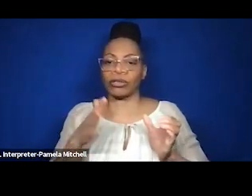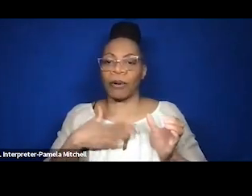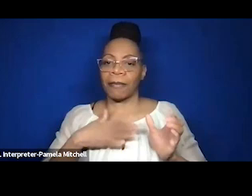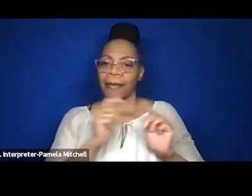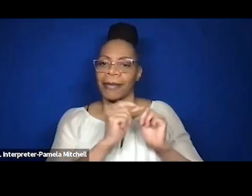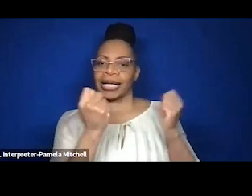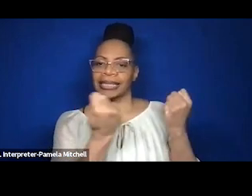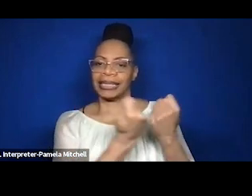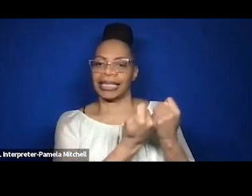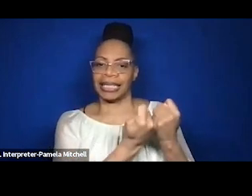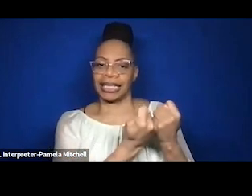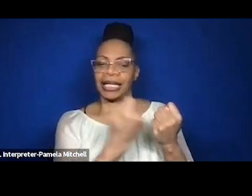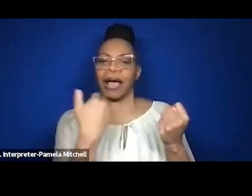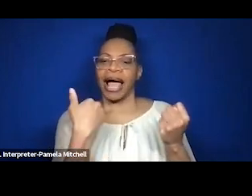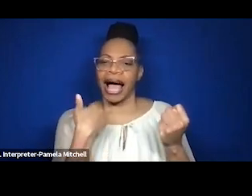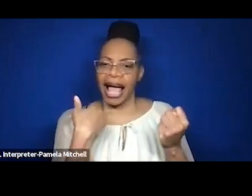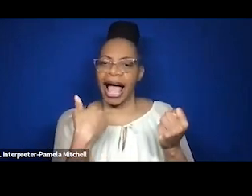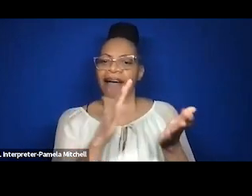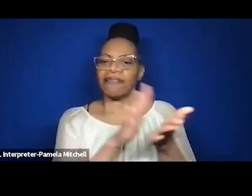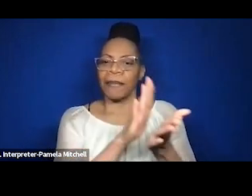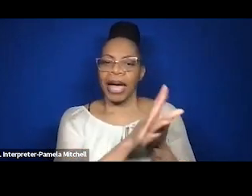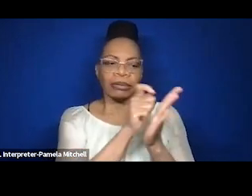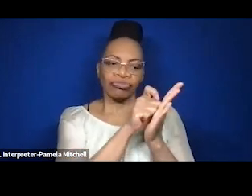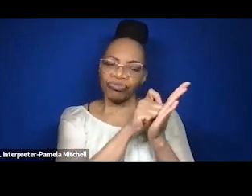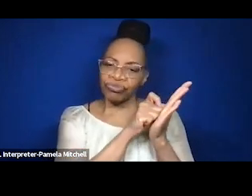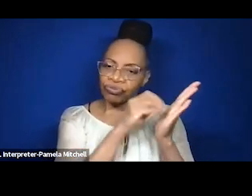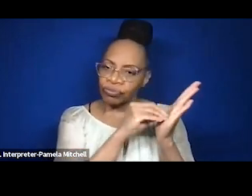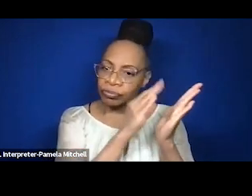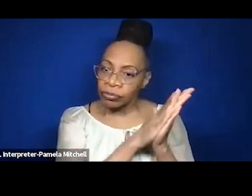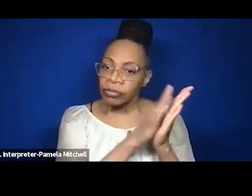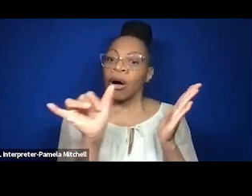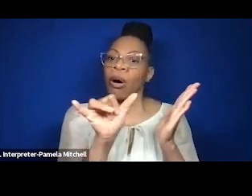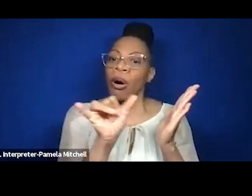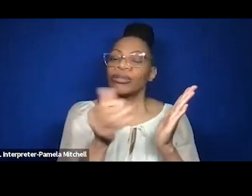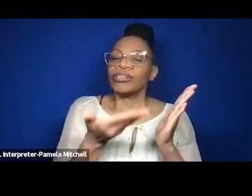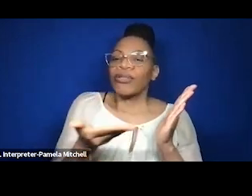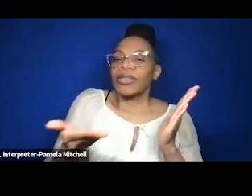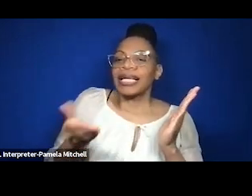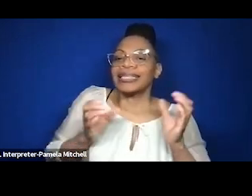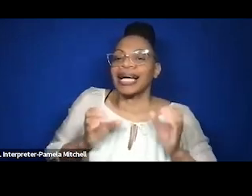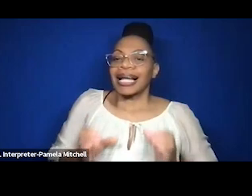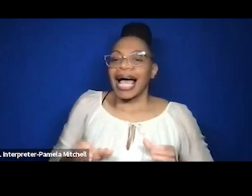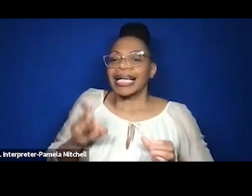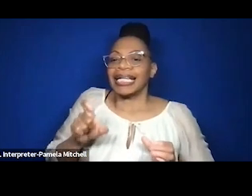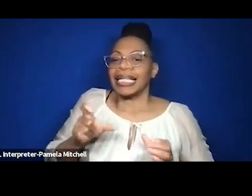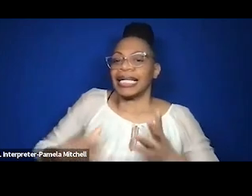en notas adhesivas o en una libreta, así como las cosas que el cliente puede haber necesitado ayuda adicional.